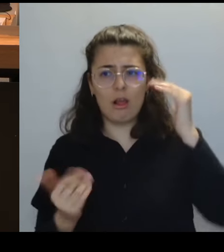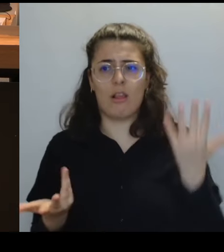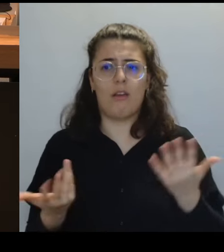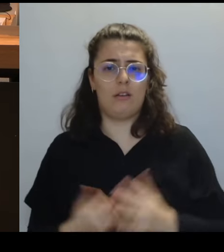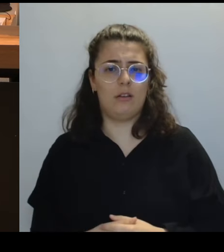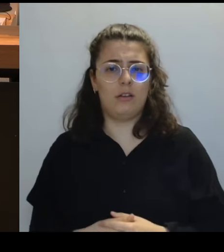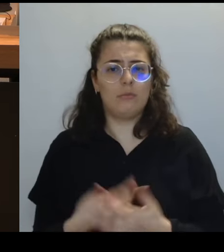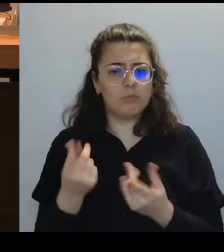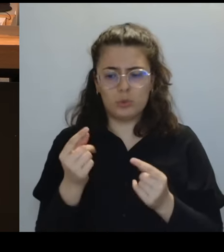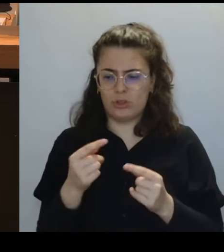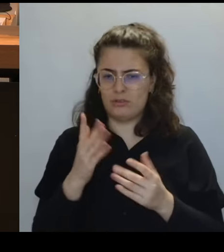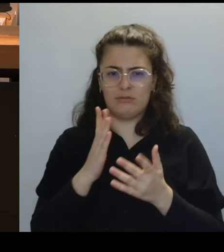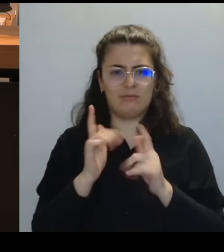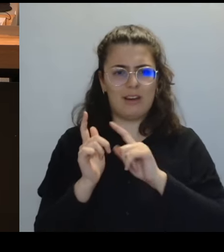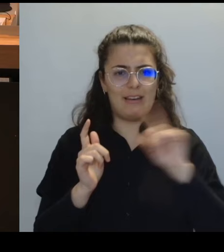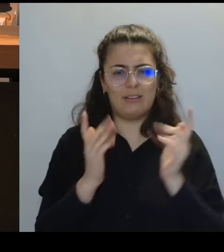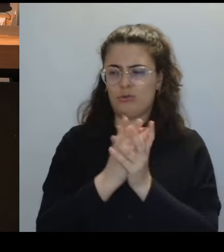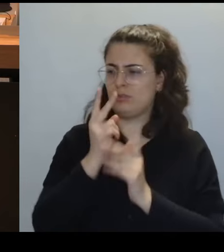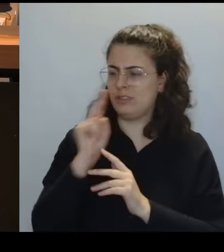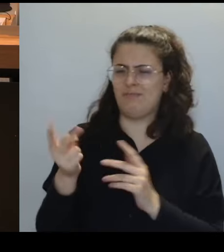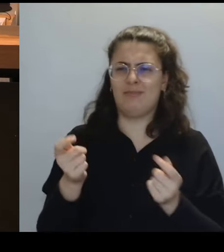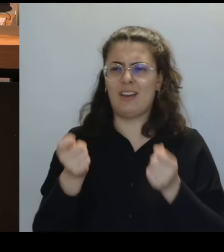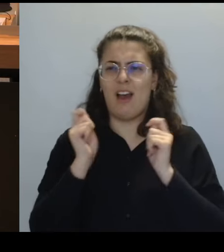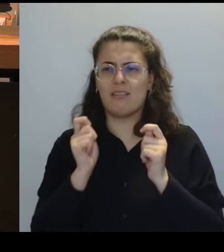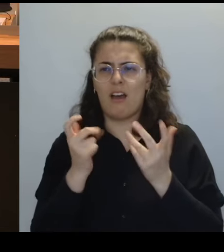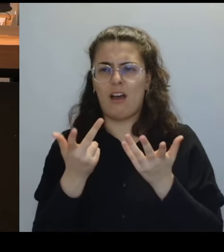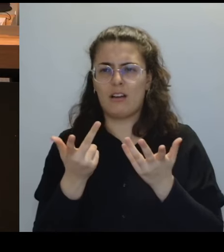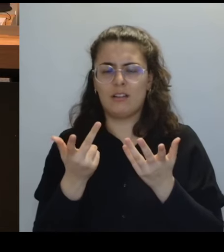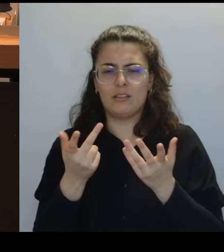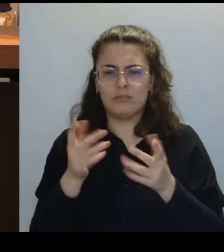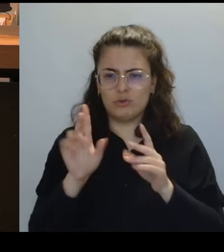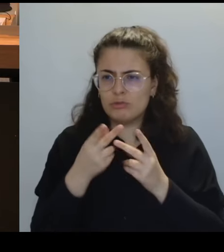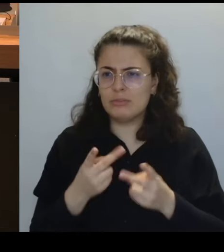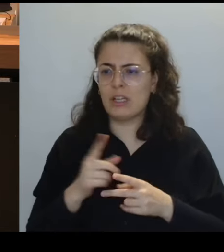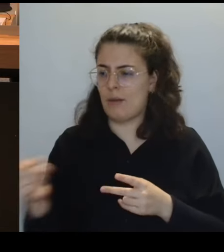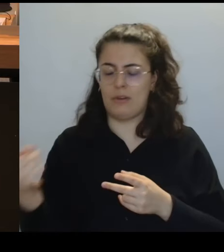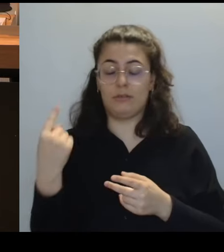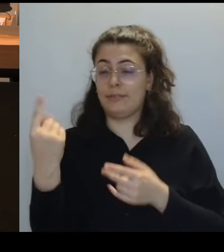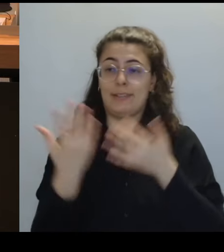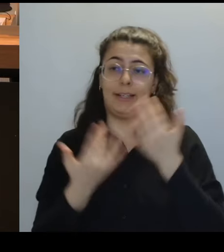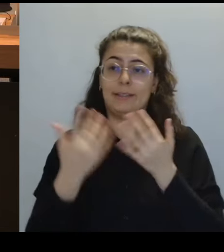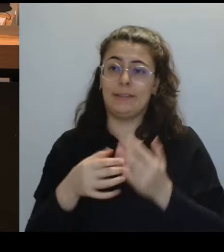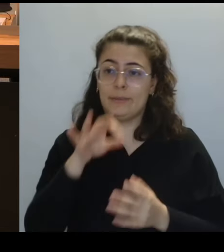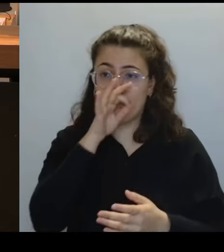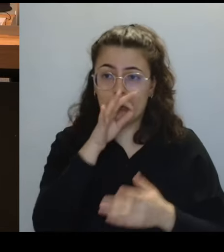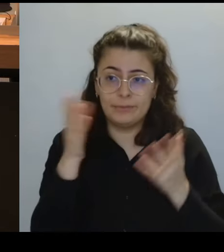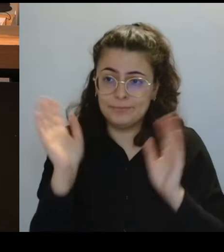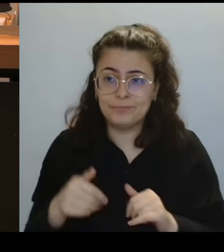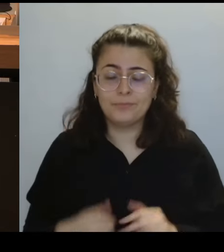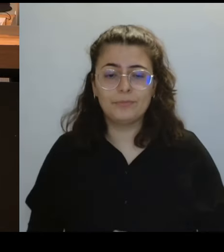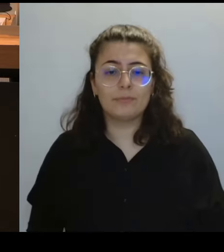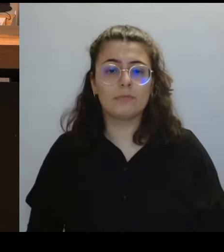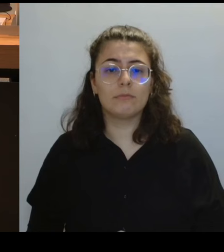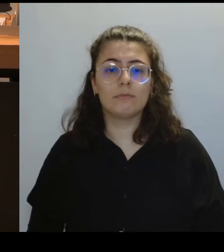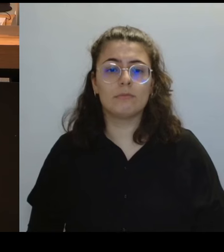funktioniert es offensichtlich nicht. Mein Kollege hat Ihnen das gesagt. Darum geben wir in unseren Antrag als Arbeitshinweis,